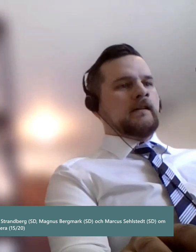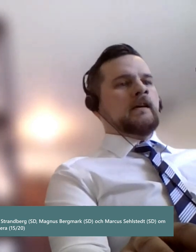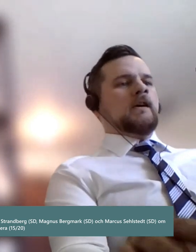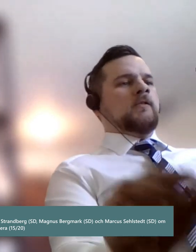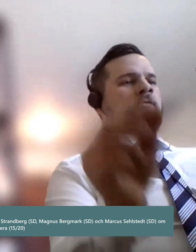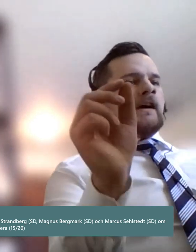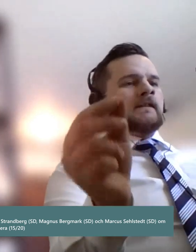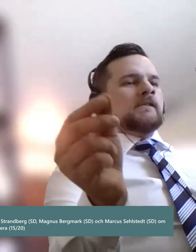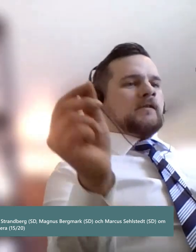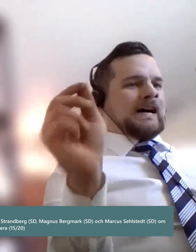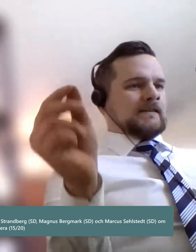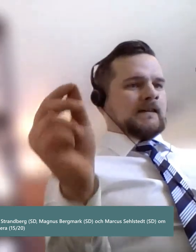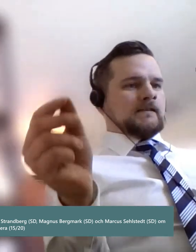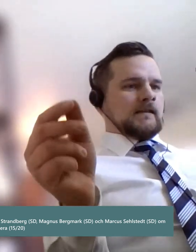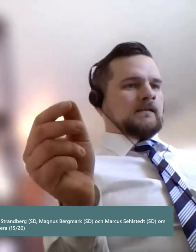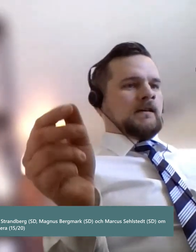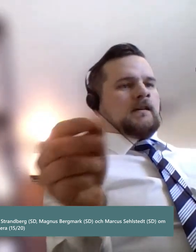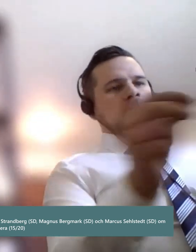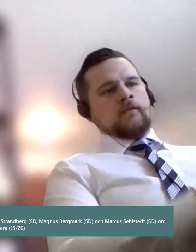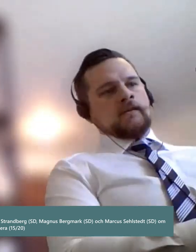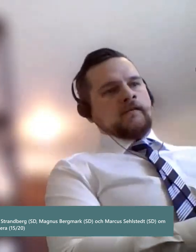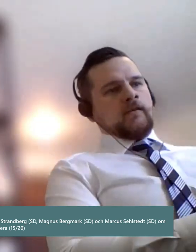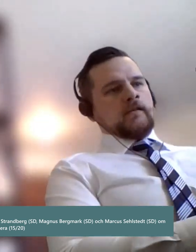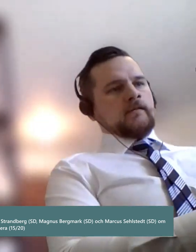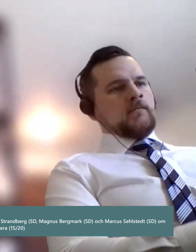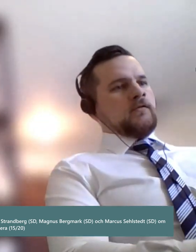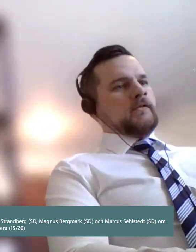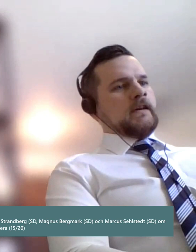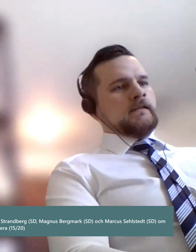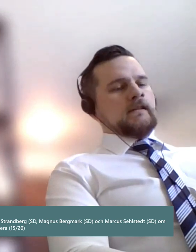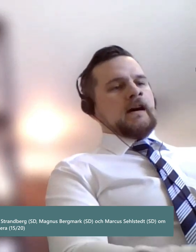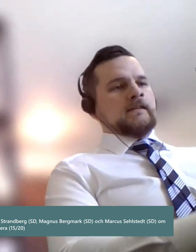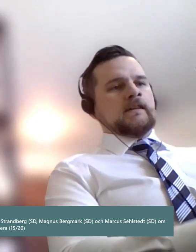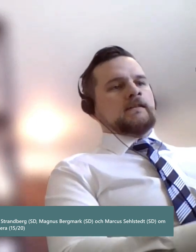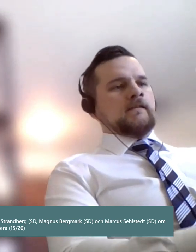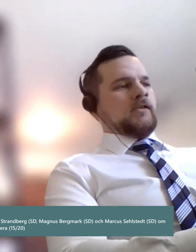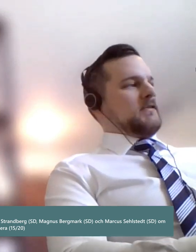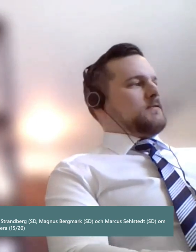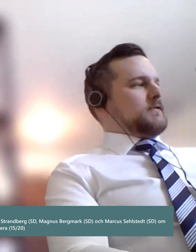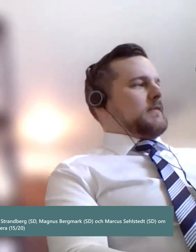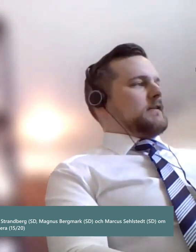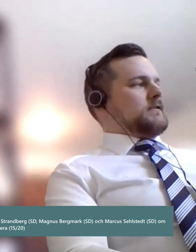Och nu läser jag från att satsa Och inte från Nations texten det att som vi tar beslut om här idag